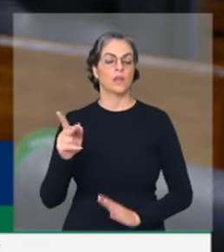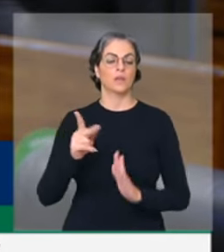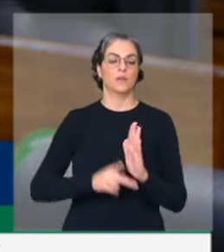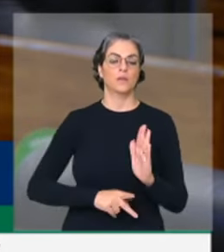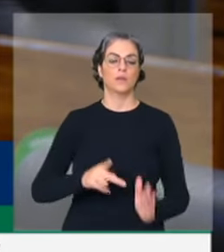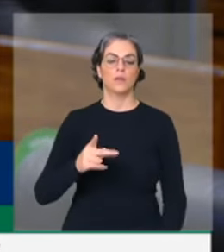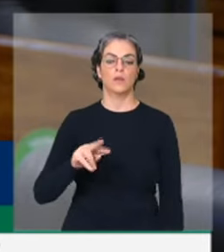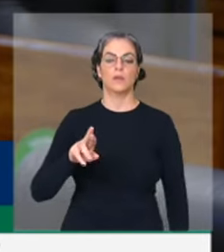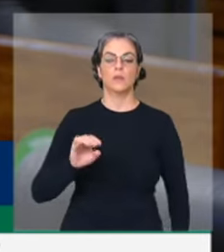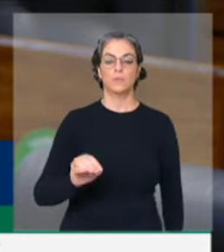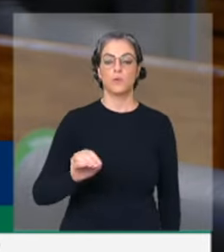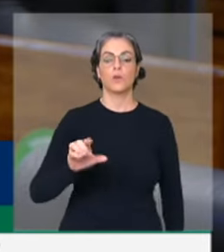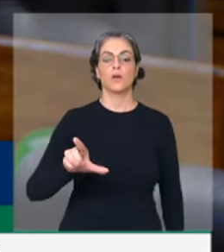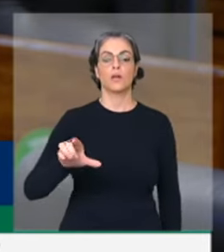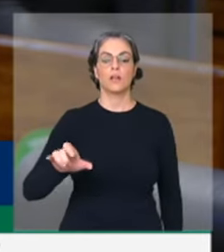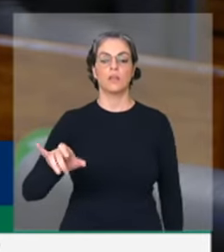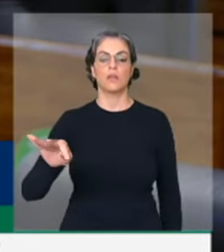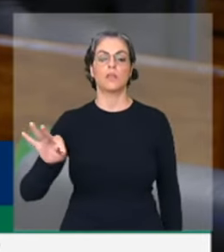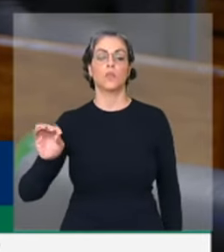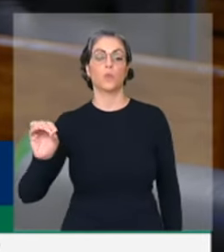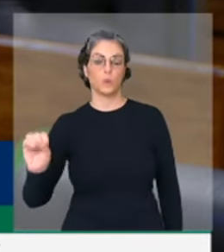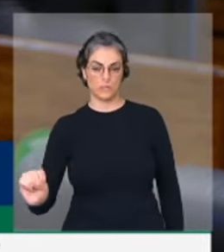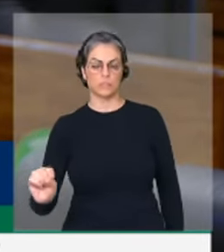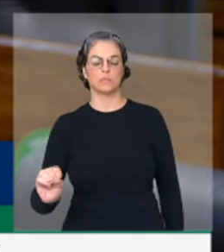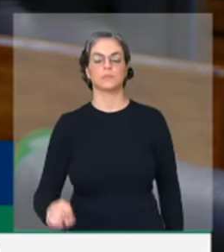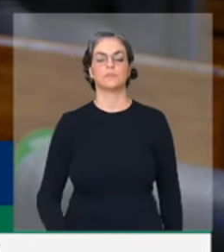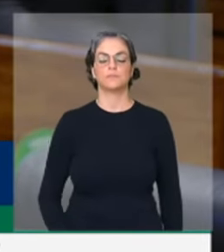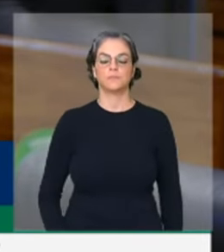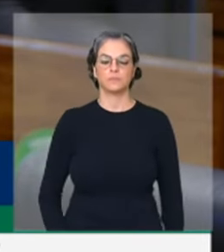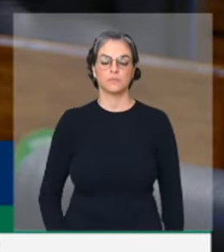PROGRAMA PRÓLEITOS ONDE... A INICIATIVA PRIVADA ASSIM COMO AS PESSOAS FÍSICAS QUE